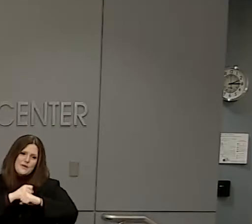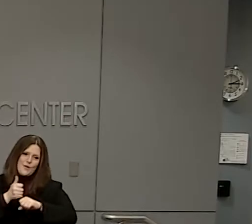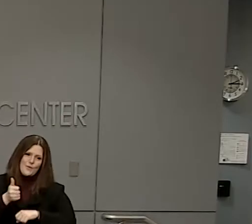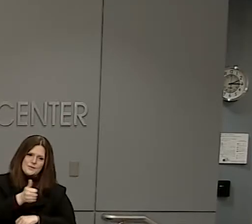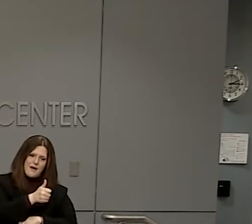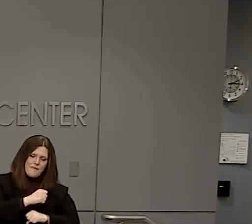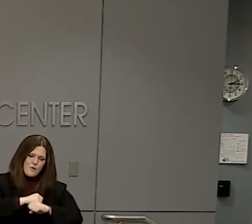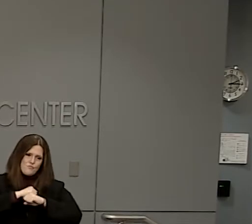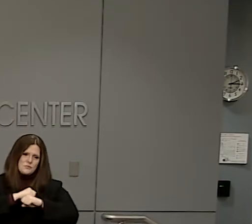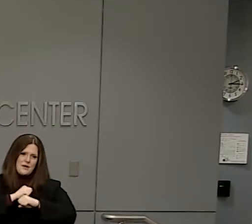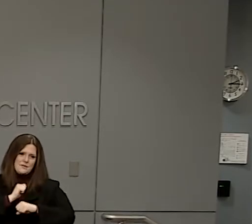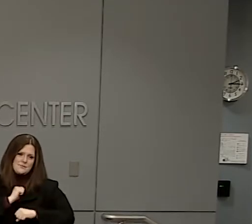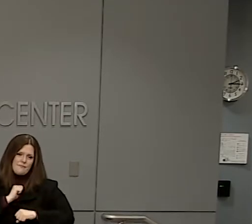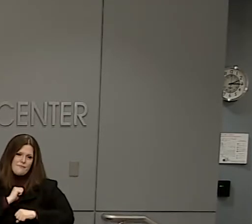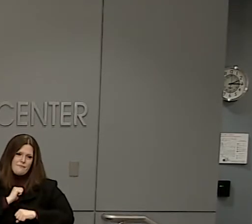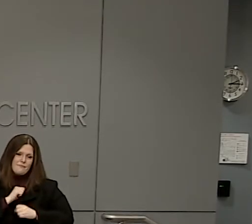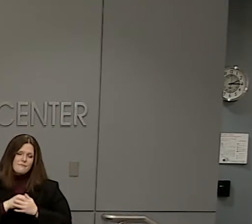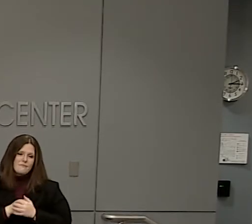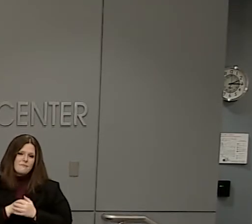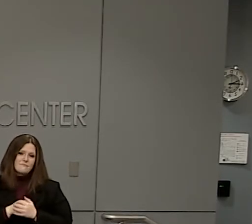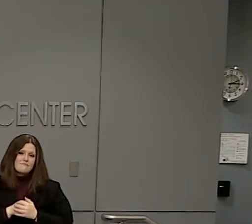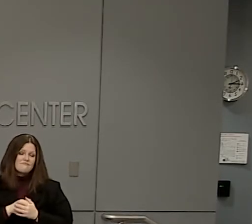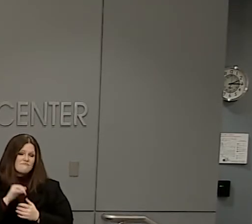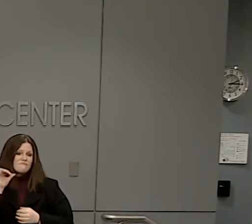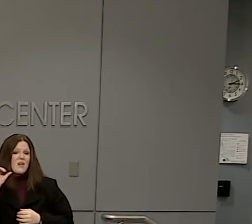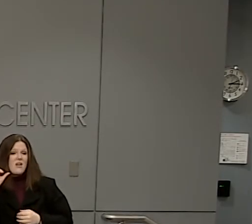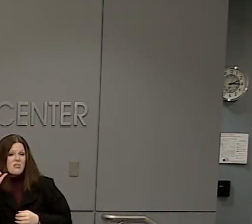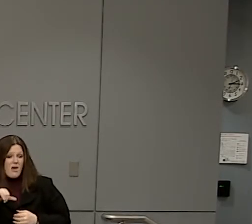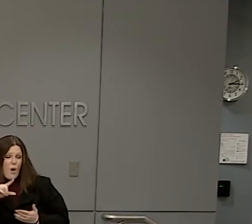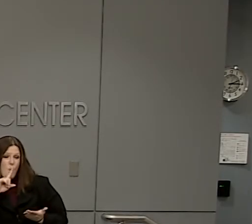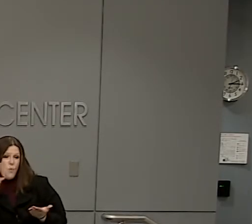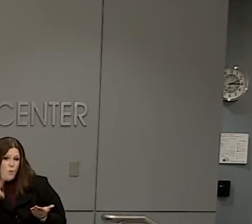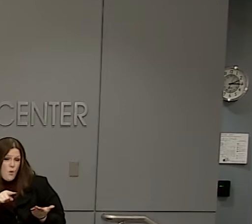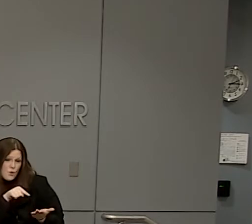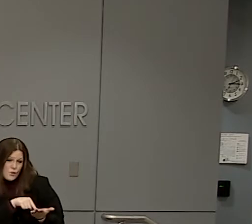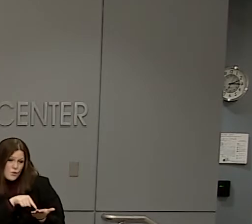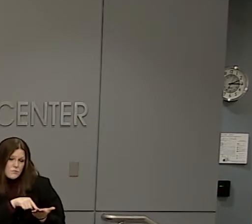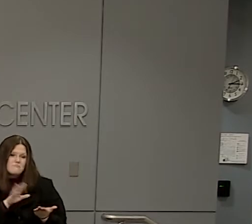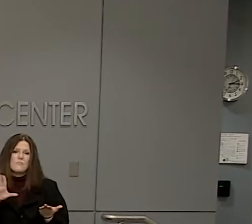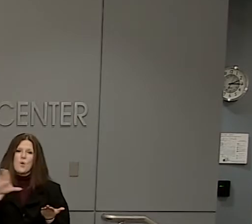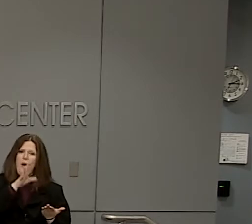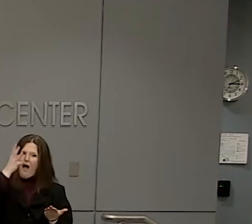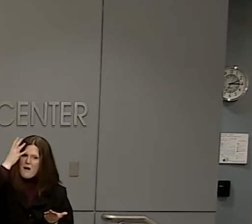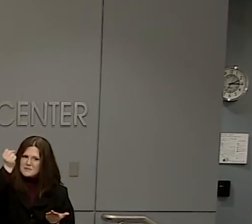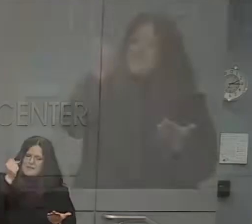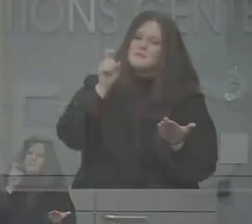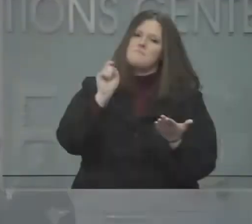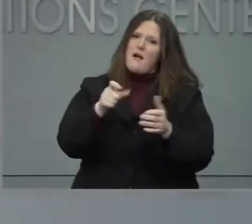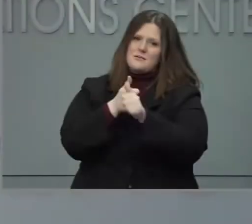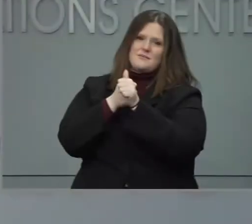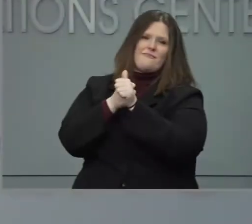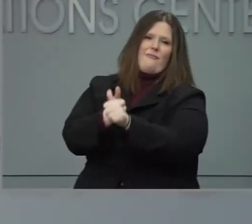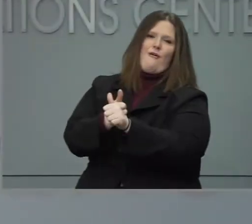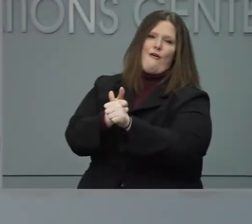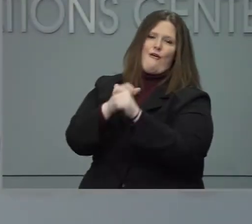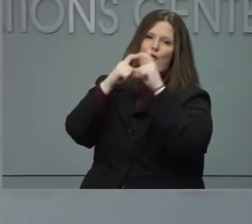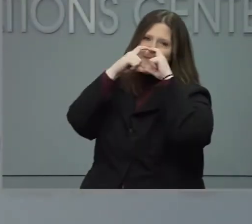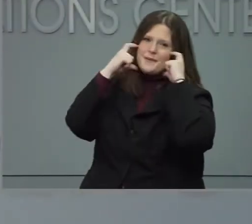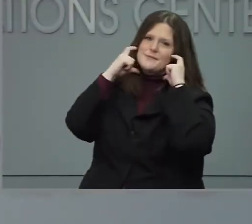La orden en nuestro propio sentido común sobre los protocolos de salud y seguridad deben continuas.